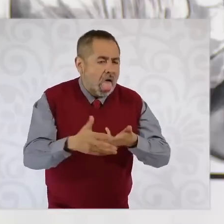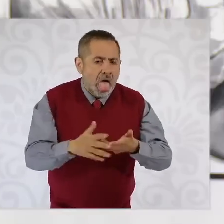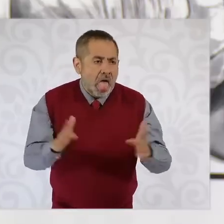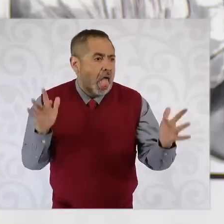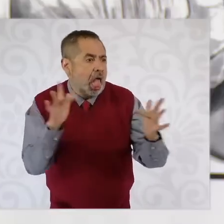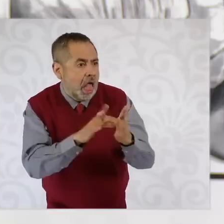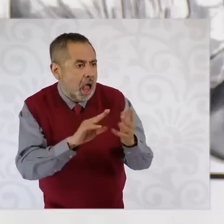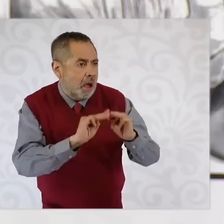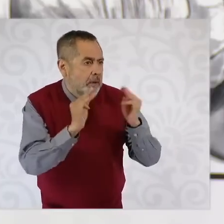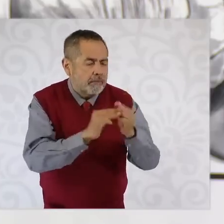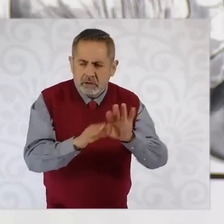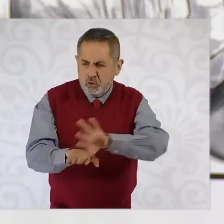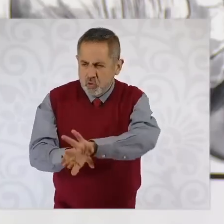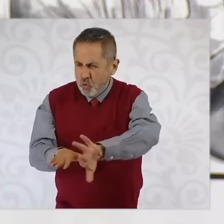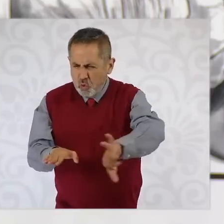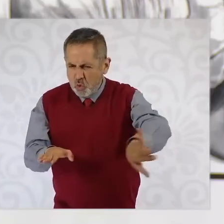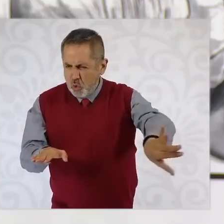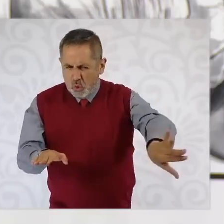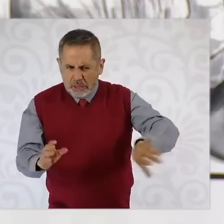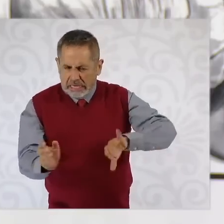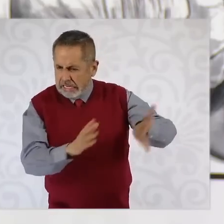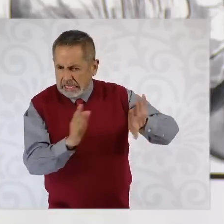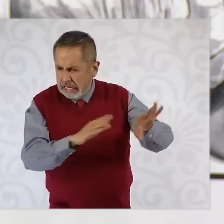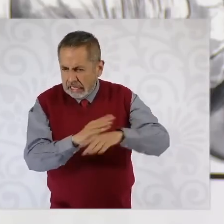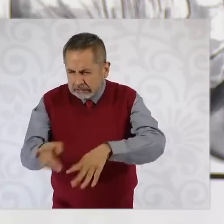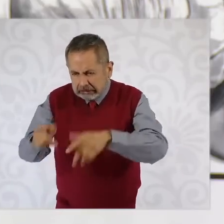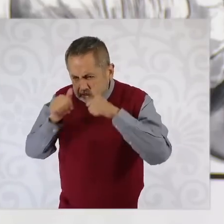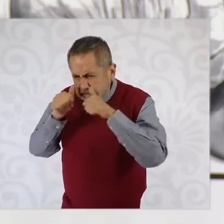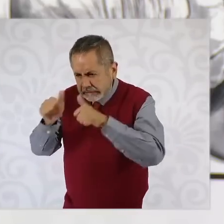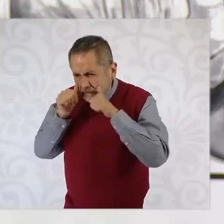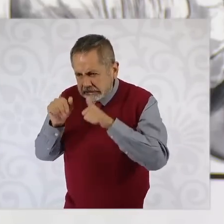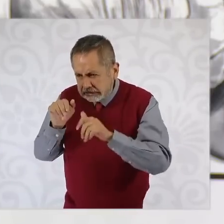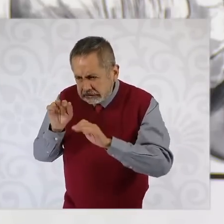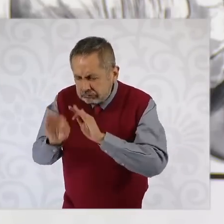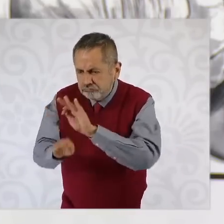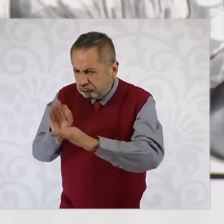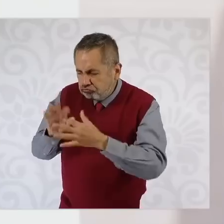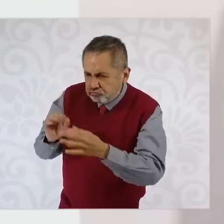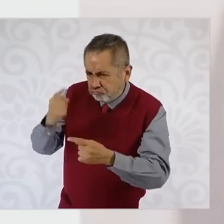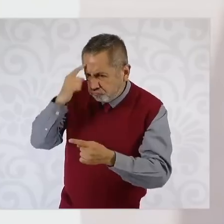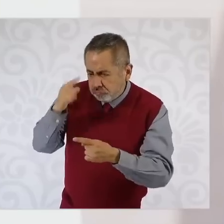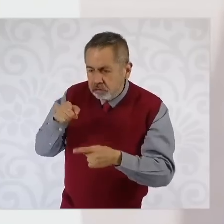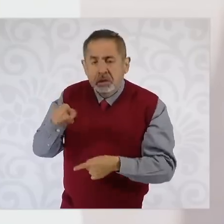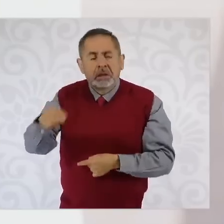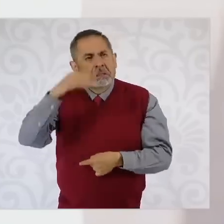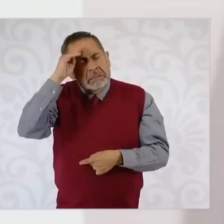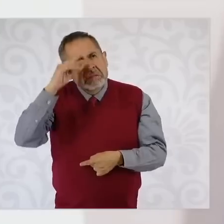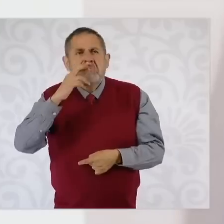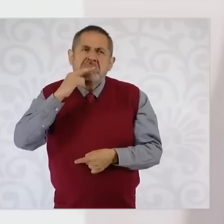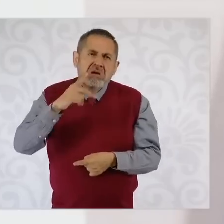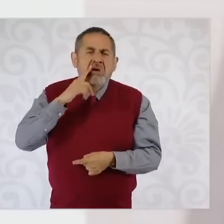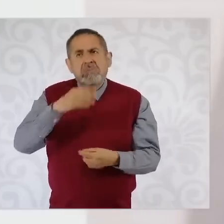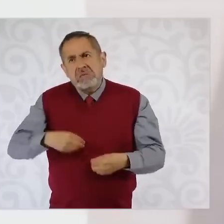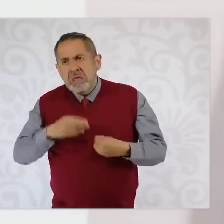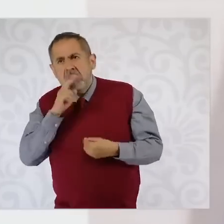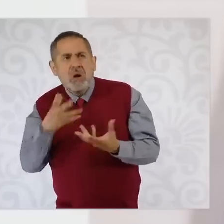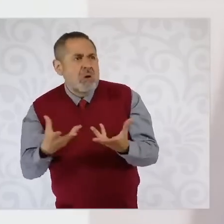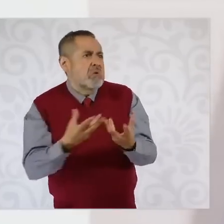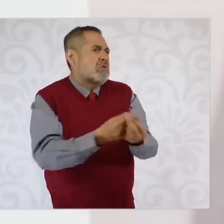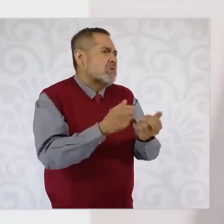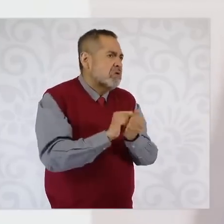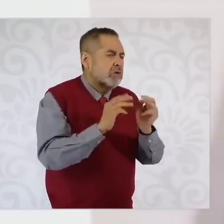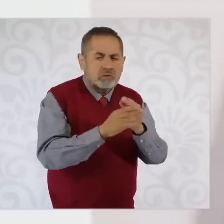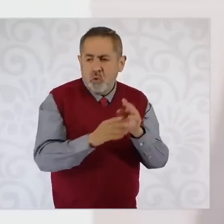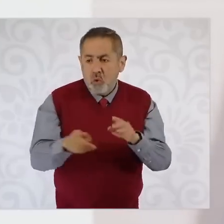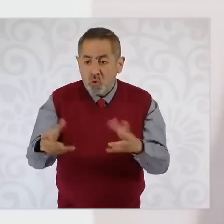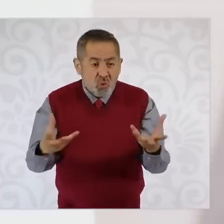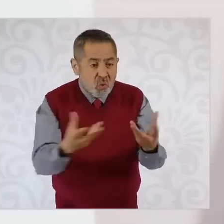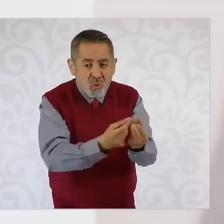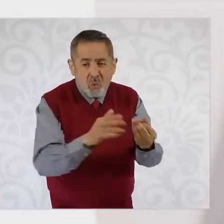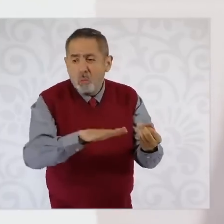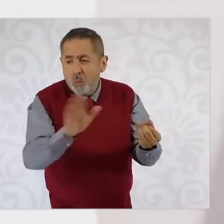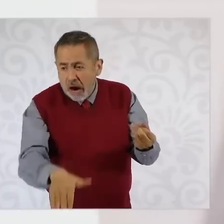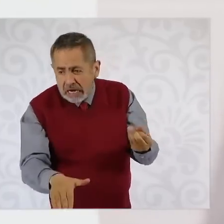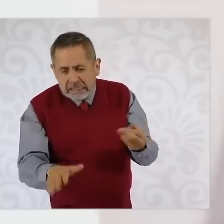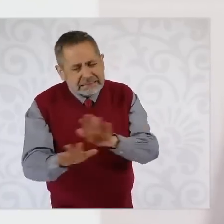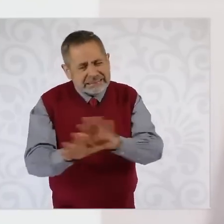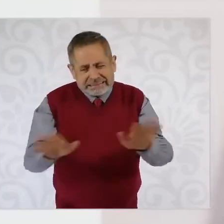delictivo como pensando que es una opción de vida cuando es una opción de muerte y cómo se